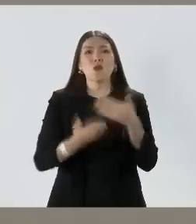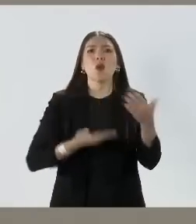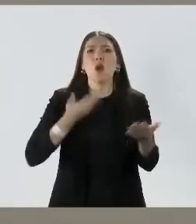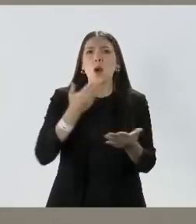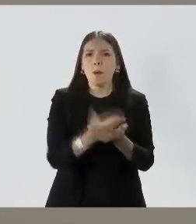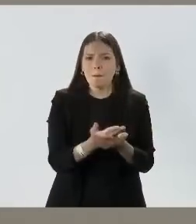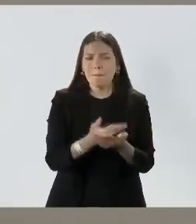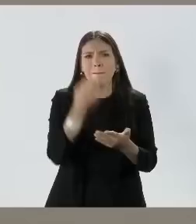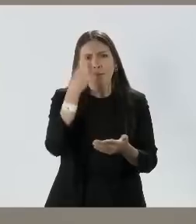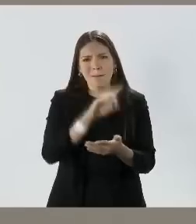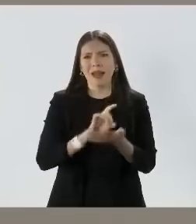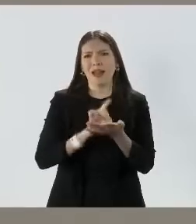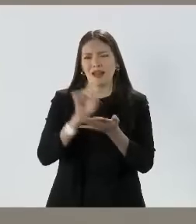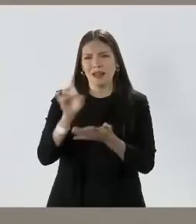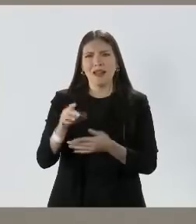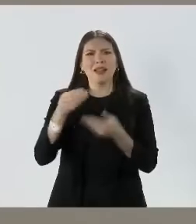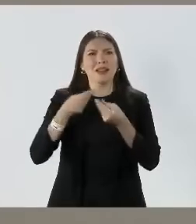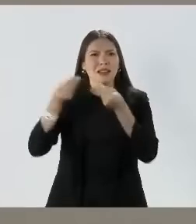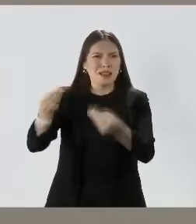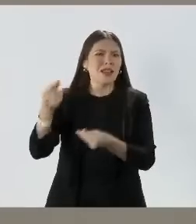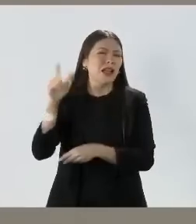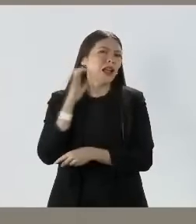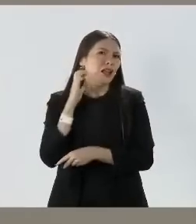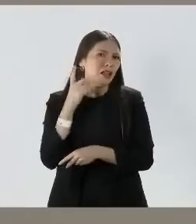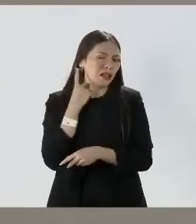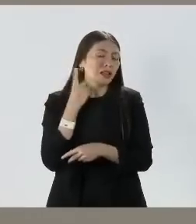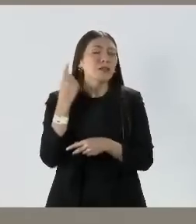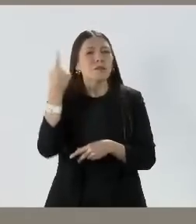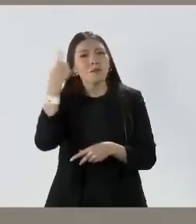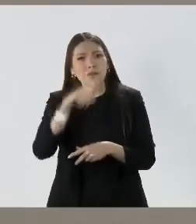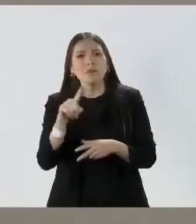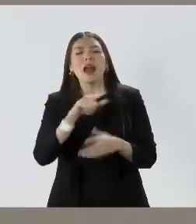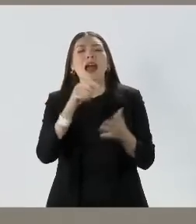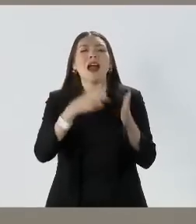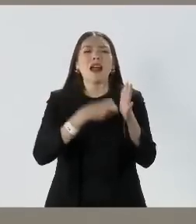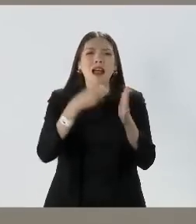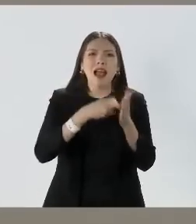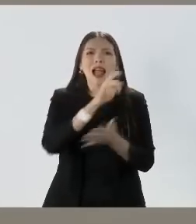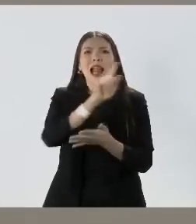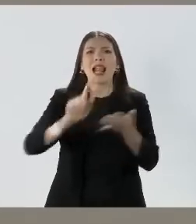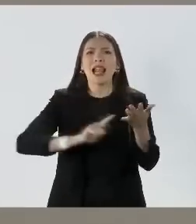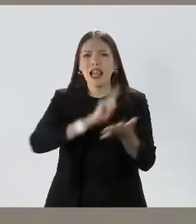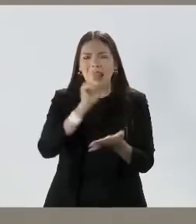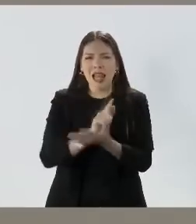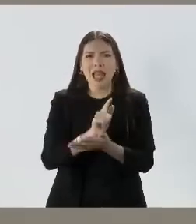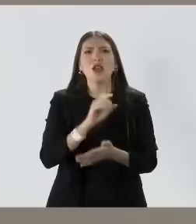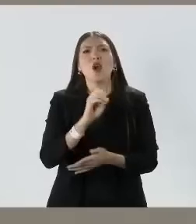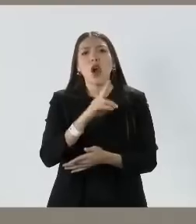para combatir la extorsión o modificaciones a la Ley Orgánica se han aprobado Muchísimas